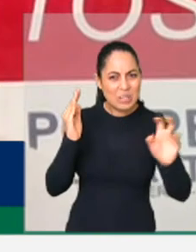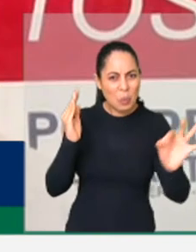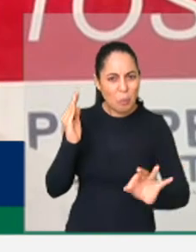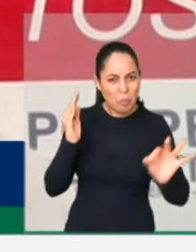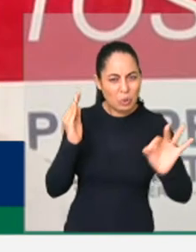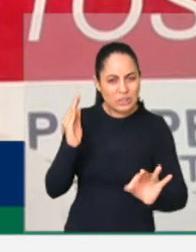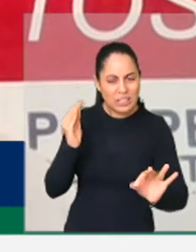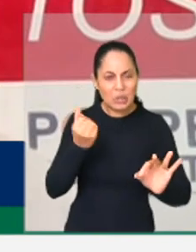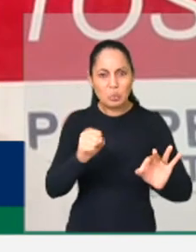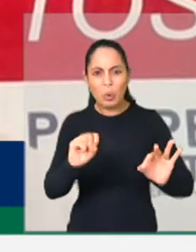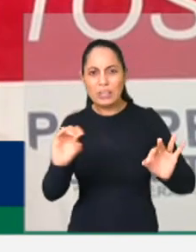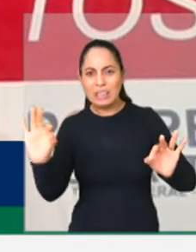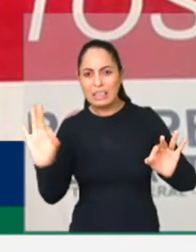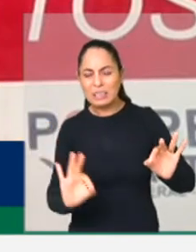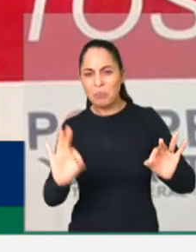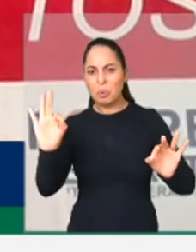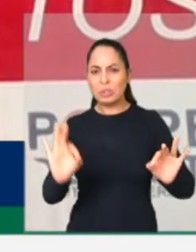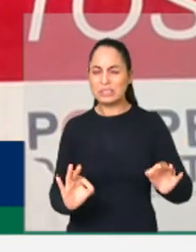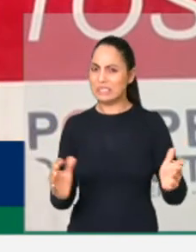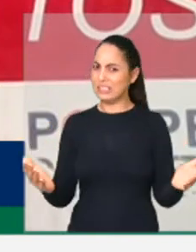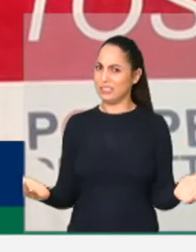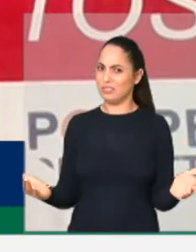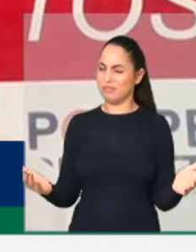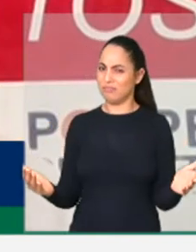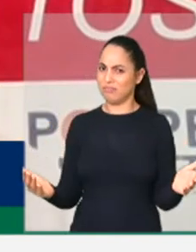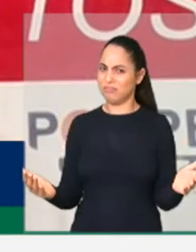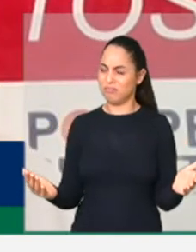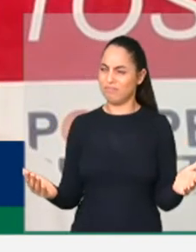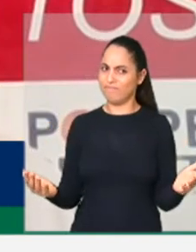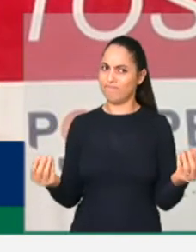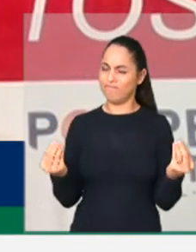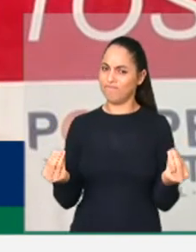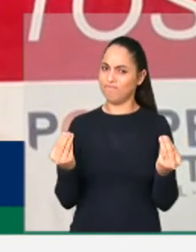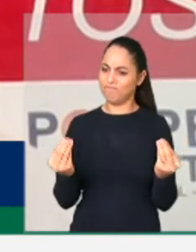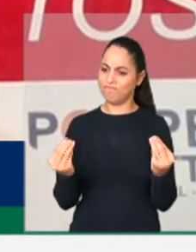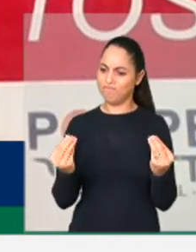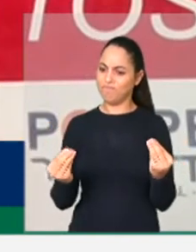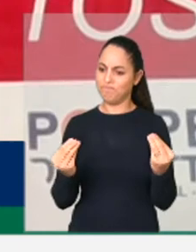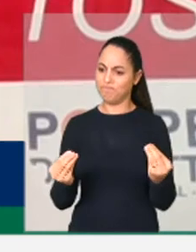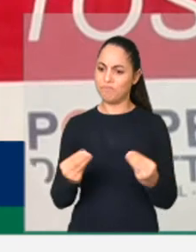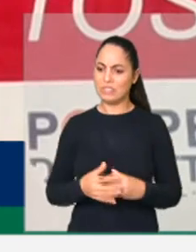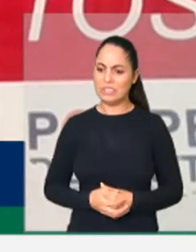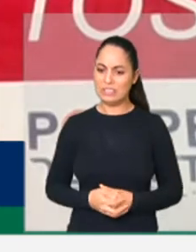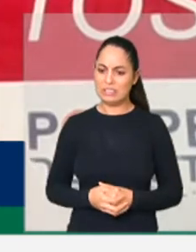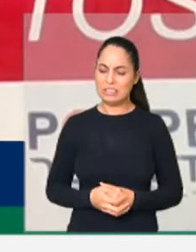ESCÁRNIO PORQUE QUEM PAGOU QUE O BOM PAGADOR É CASTIGADO E O MAU PAGADOR É BENEFICIADO. ESSE É O DEBATE COM O QUAL NÓS NÃO CONCORDAMOS. NÓS SOMOS A